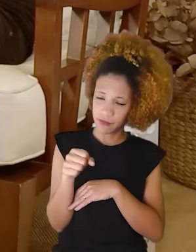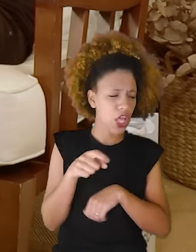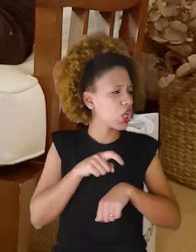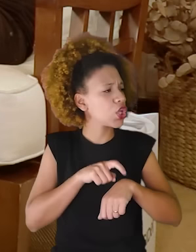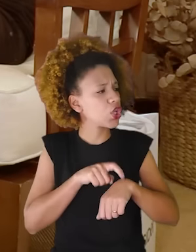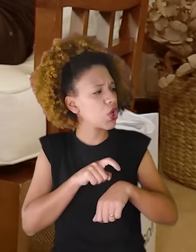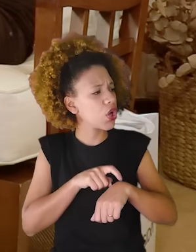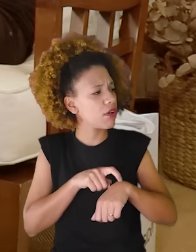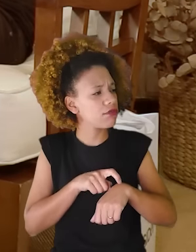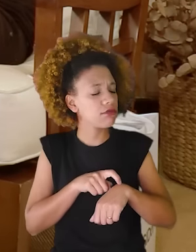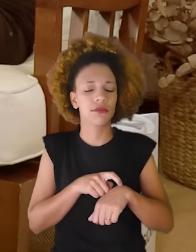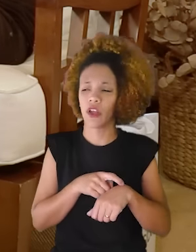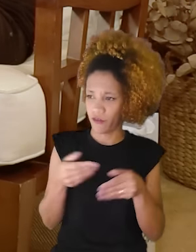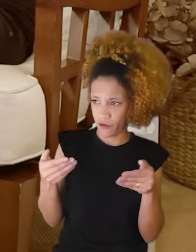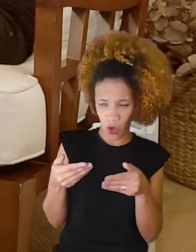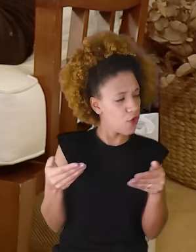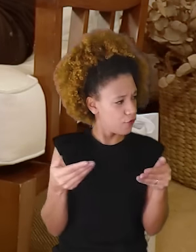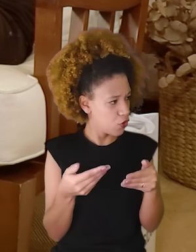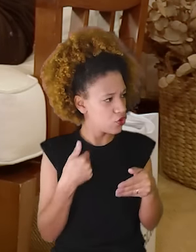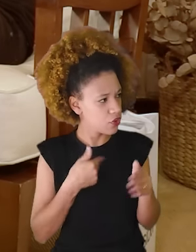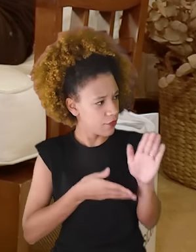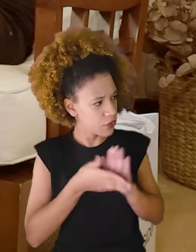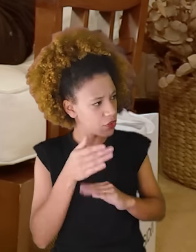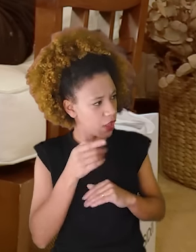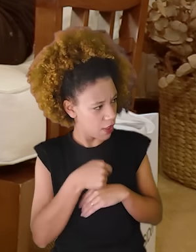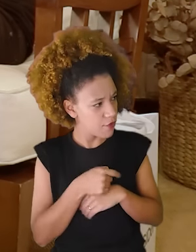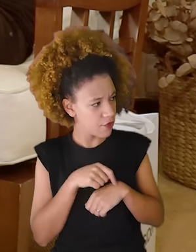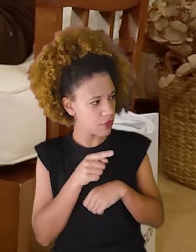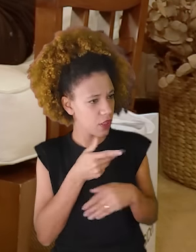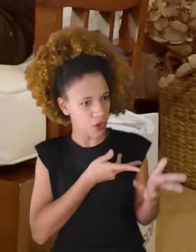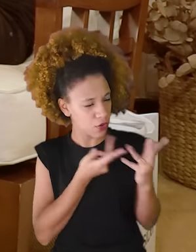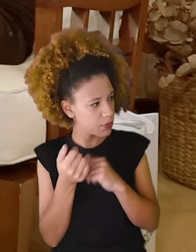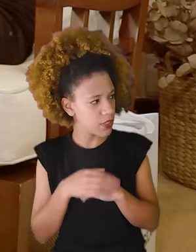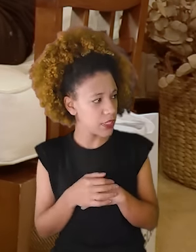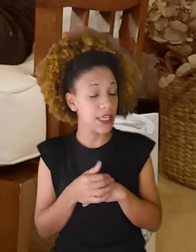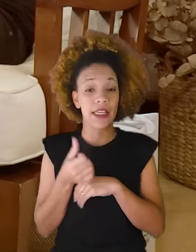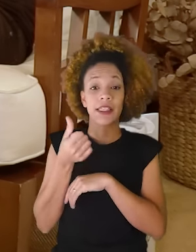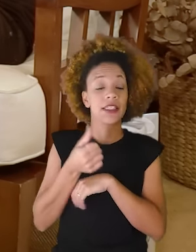que horas vai eu vou lá hoje 6 da noite vai mesmo vou lá vou chamar um pessoal para el lá se e vai